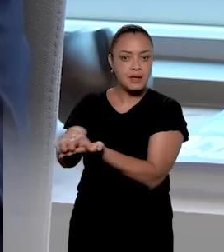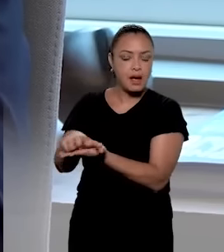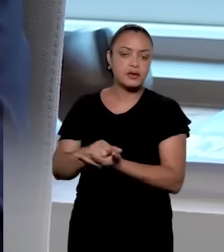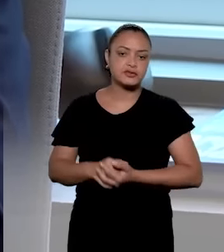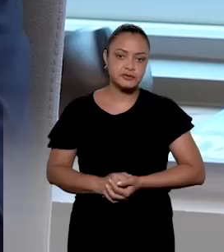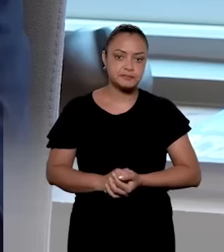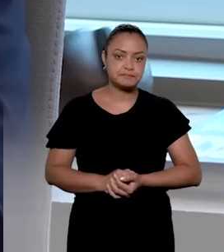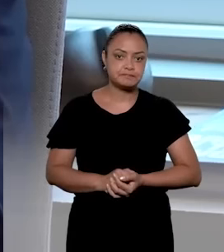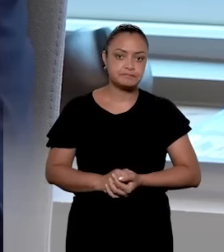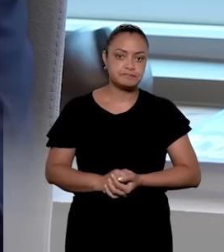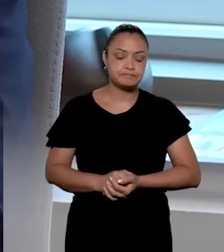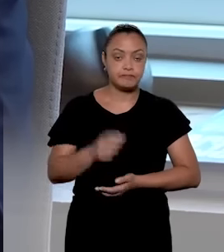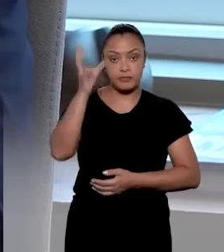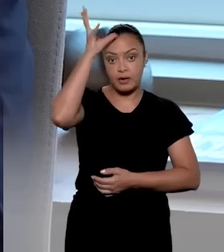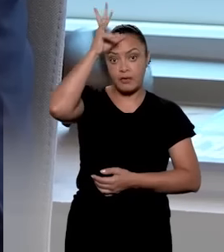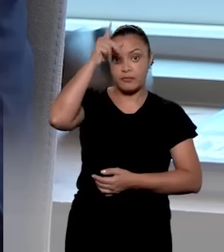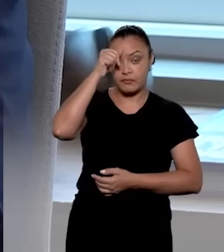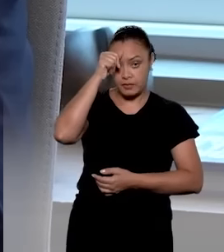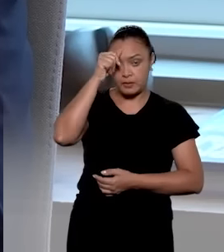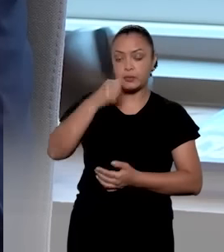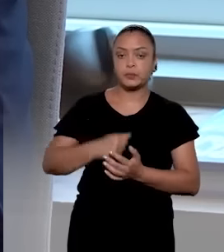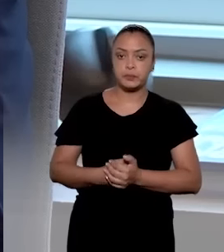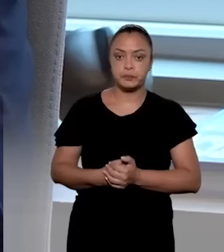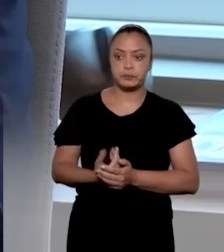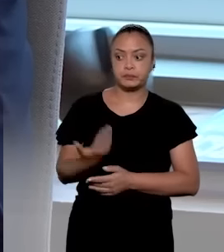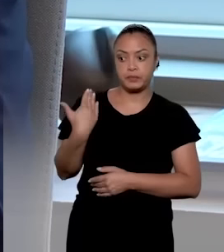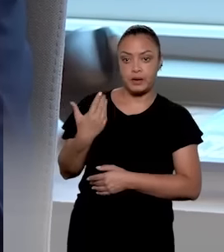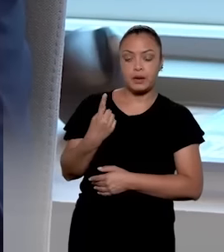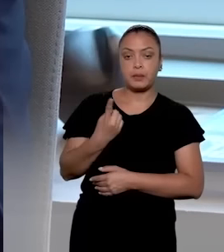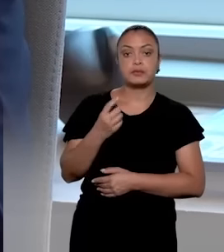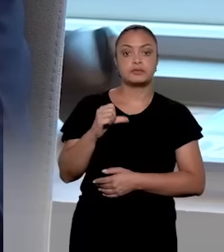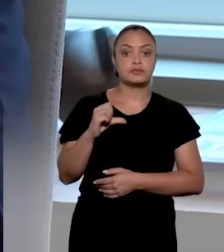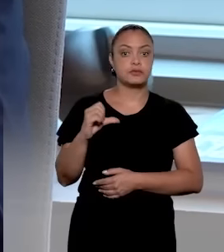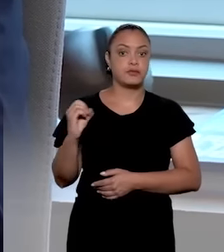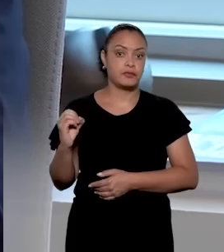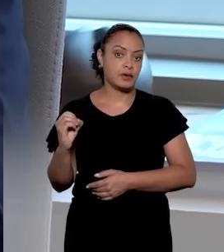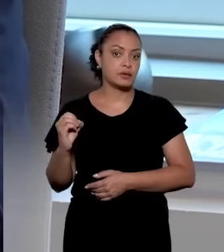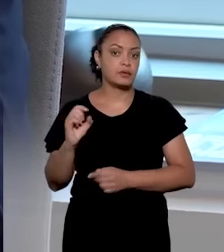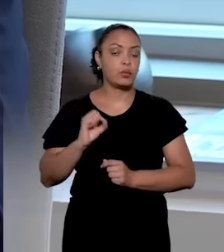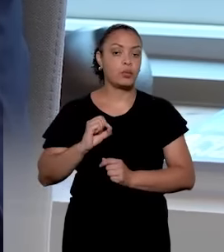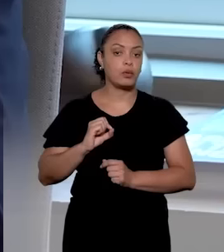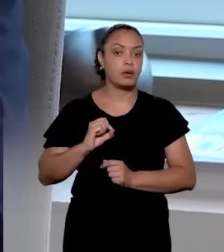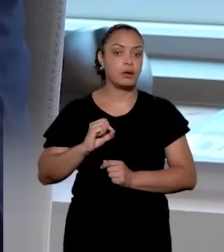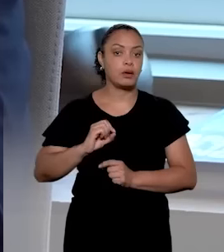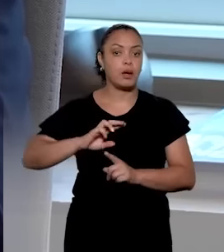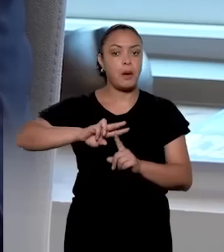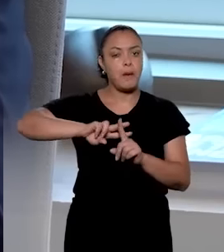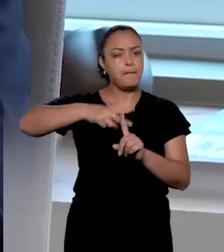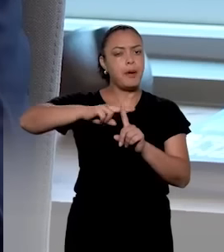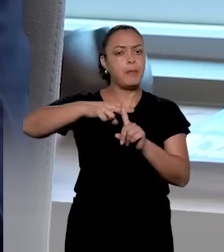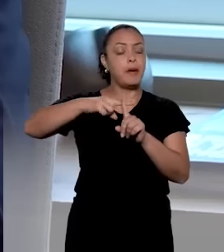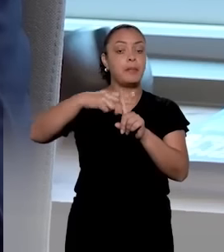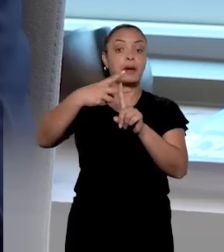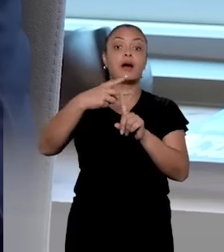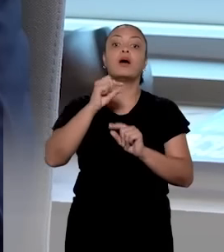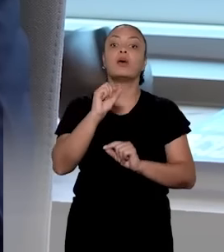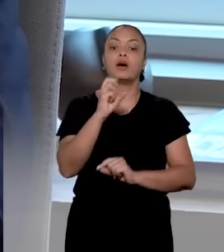Frango, nos últimos 33 anos, de 1990 até hoje, a produção de frangos cresceu 526%,